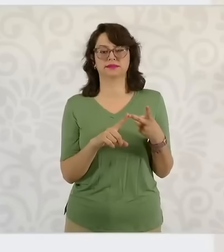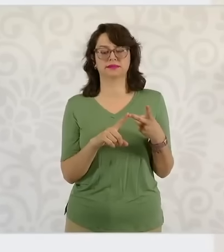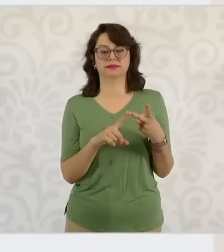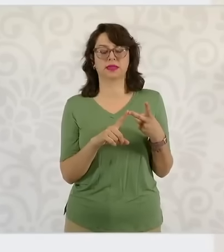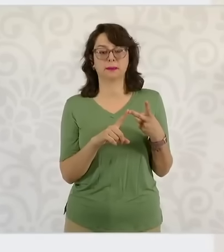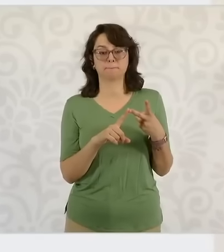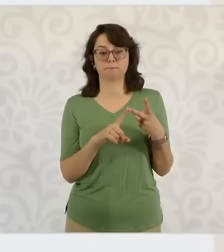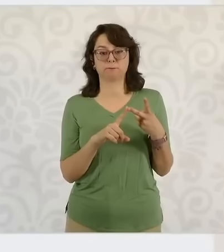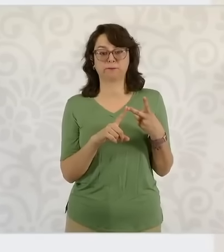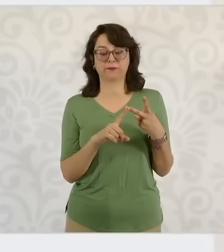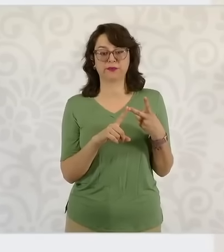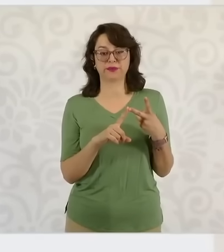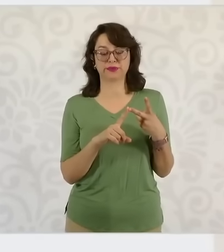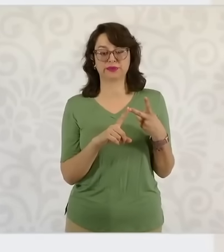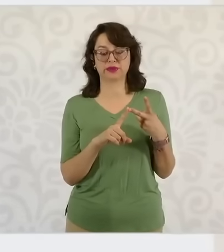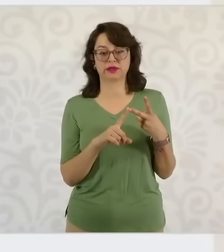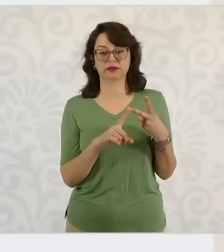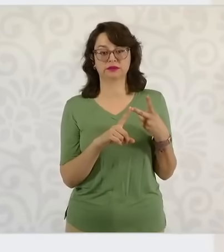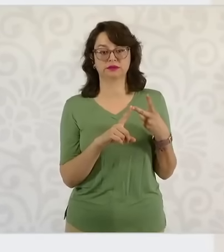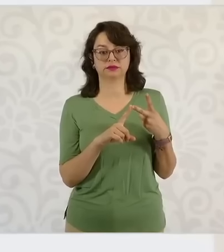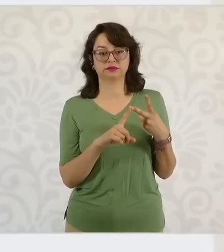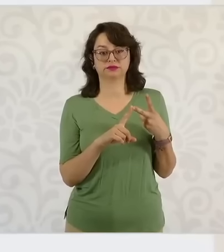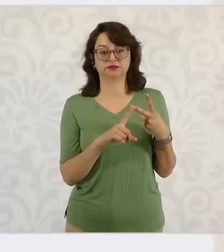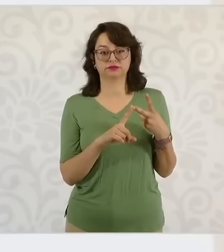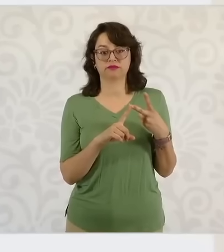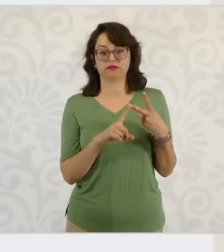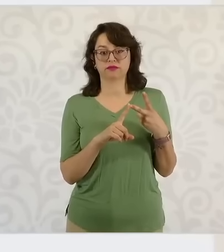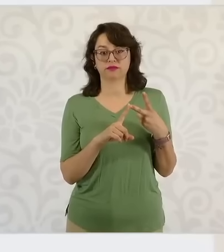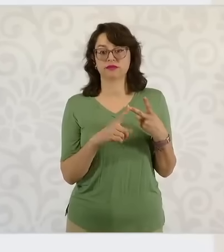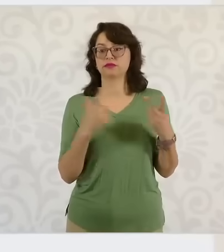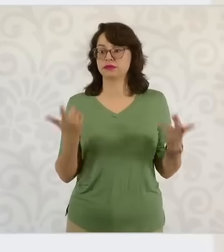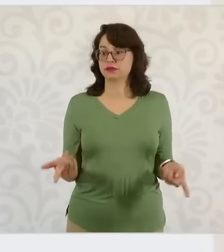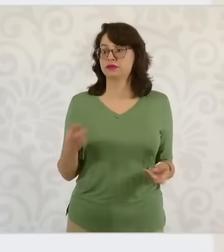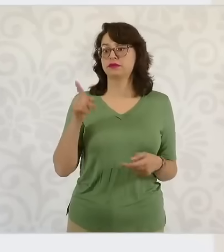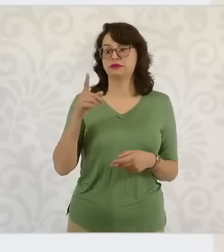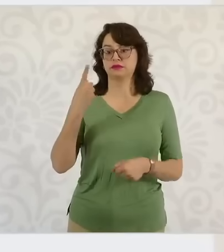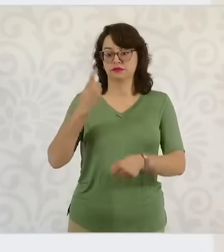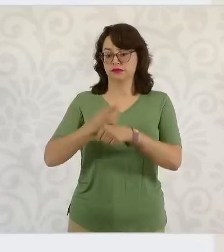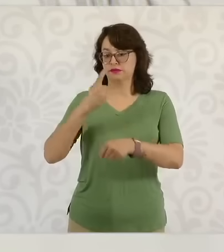la primero el congelamiento y después la disminución de la edad de jubilación para